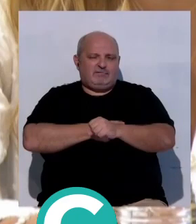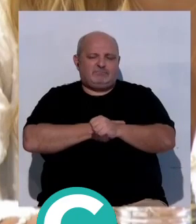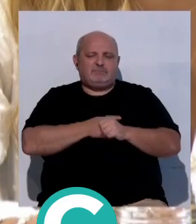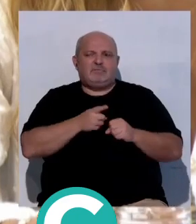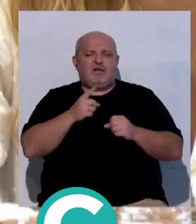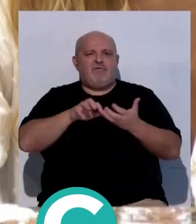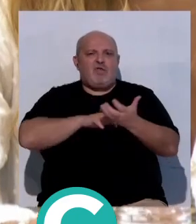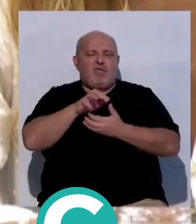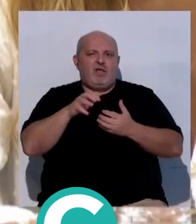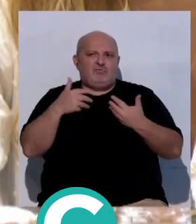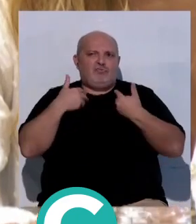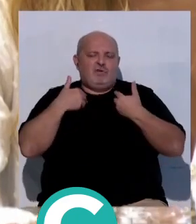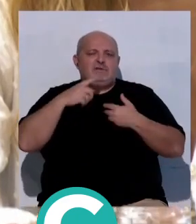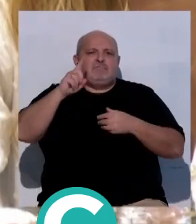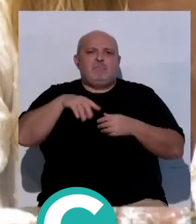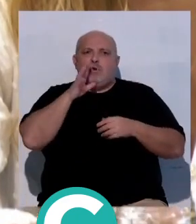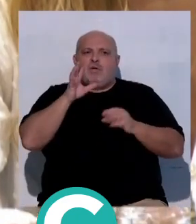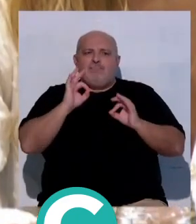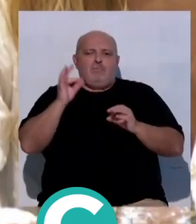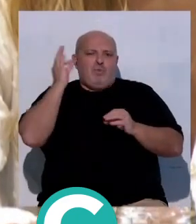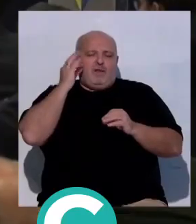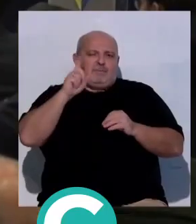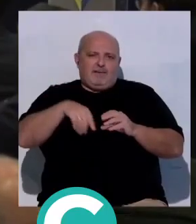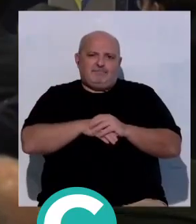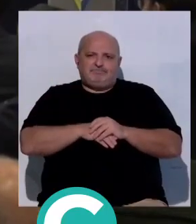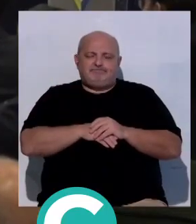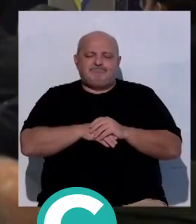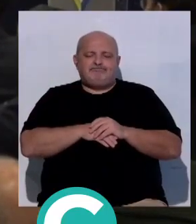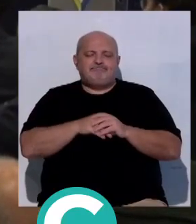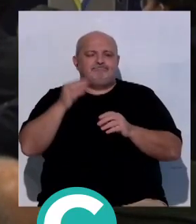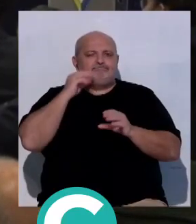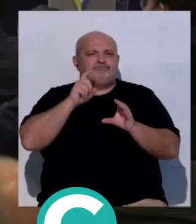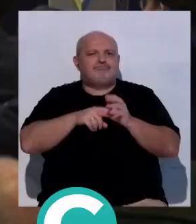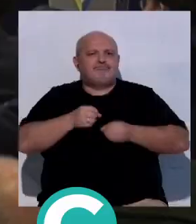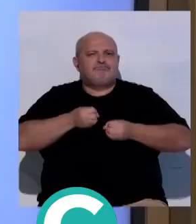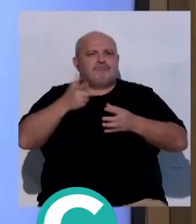la violencia que sufren solo por el hecho de ser mujer las participantes hablaron de su experiencia